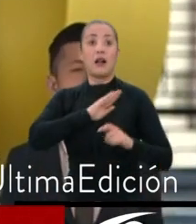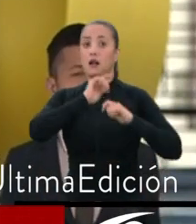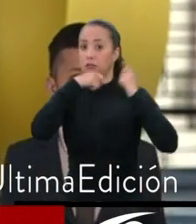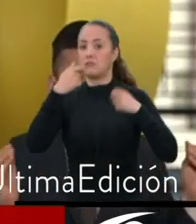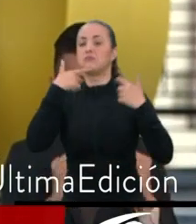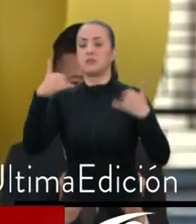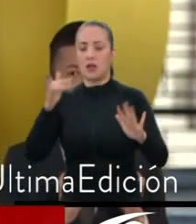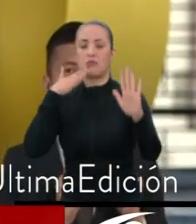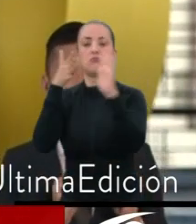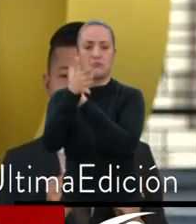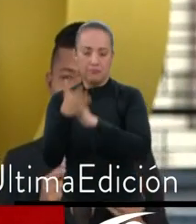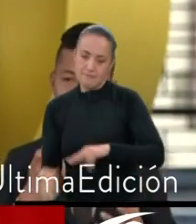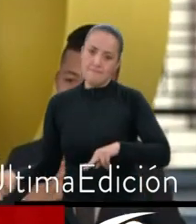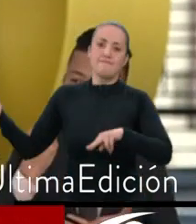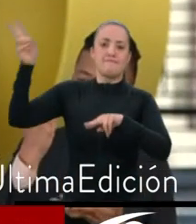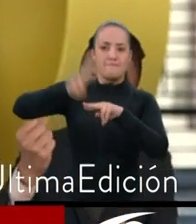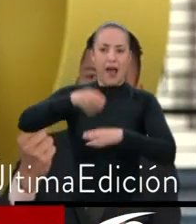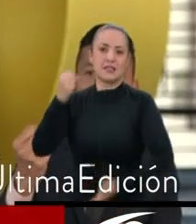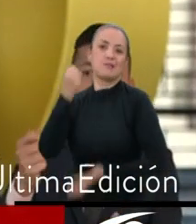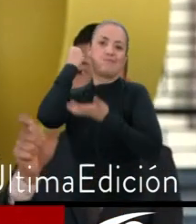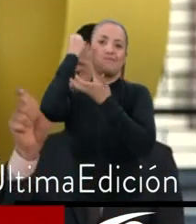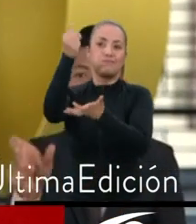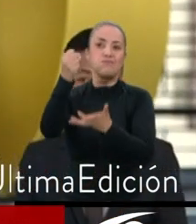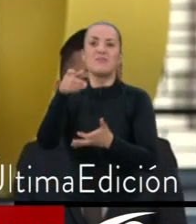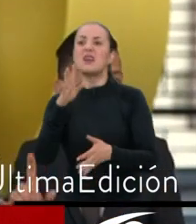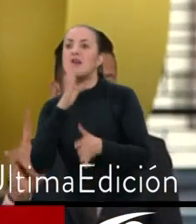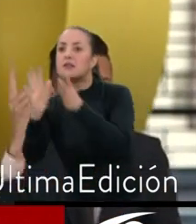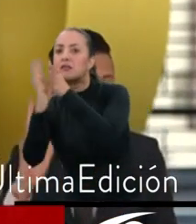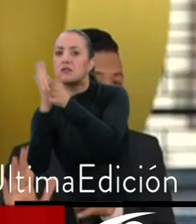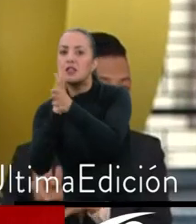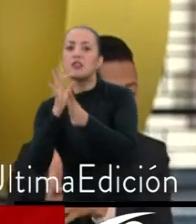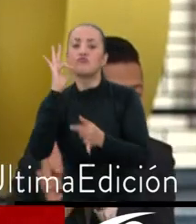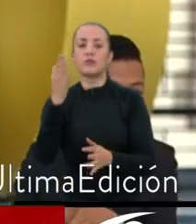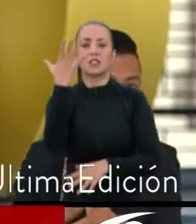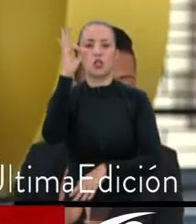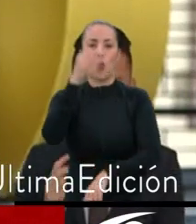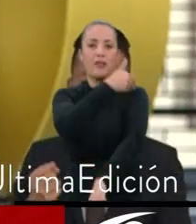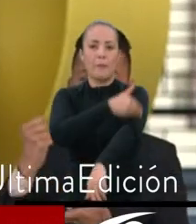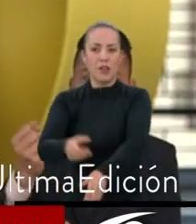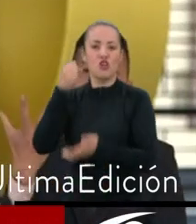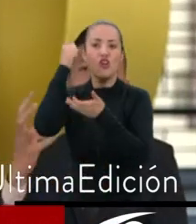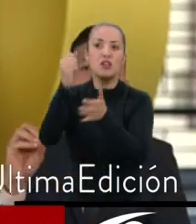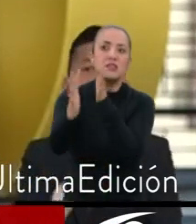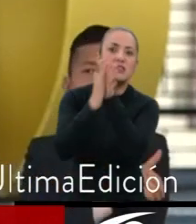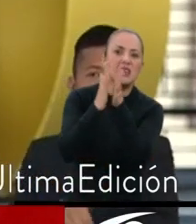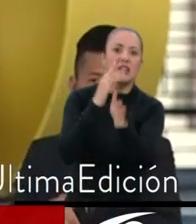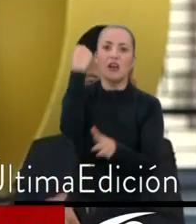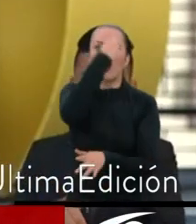)) tenemos una persona capturada por esa situación.